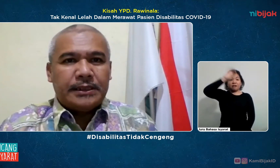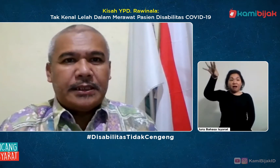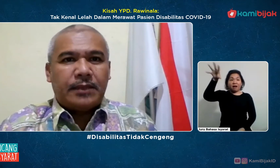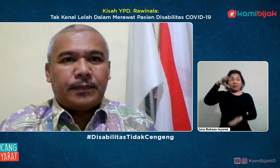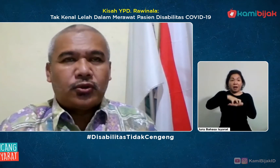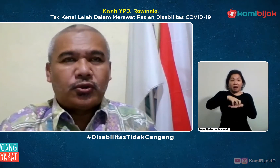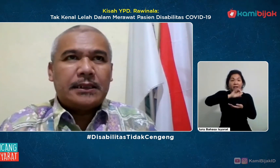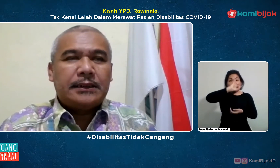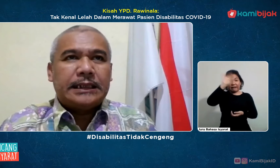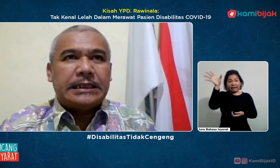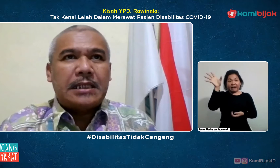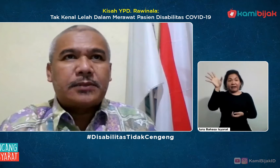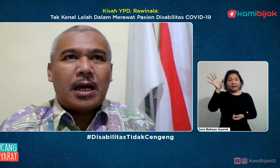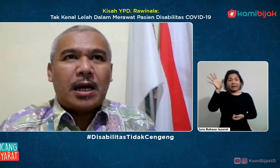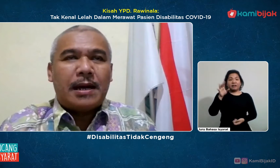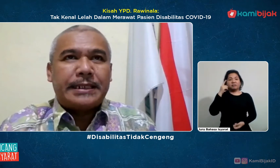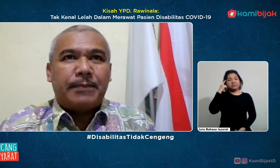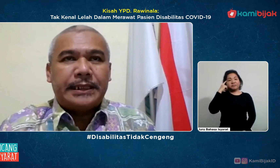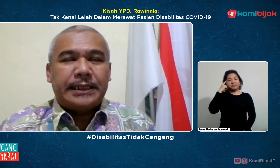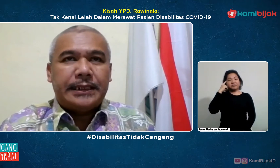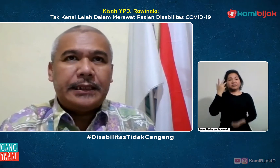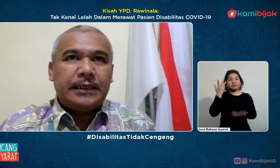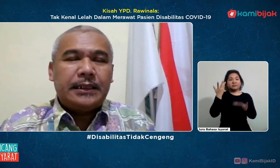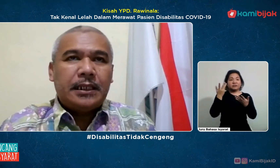Yang menjadikan persoalan dan tidak semua pendamping ini.